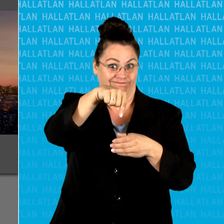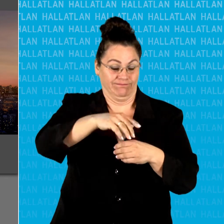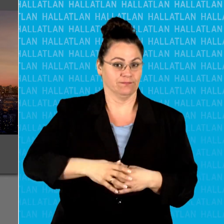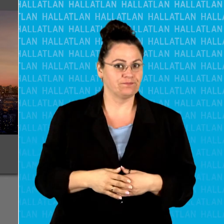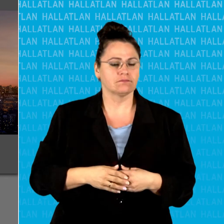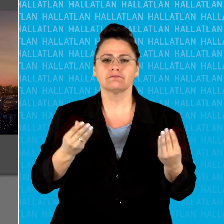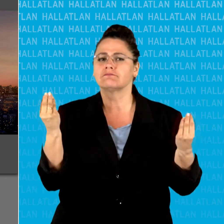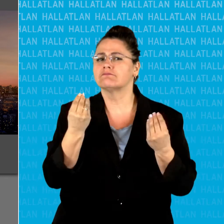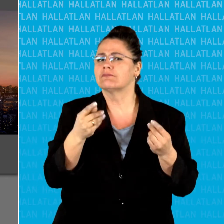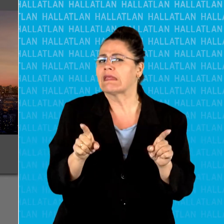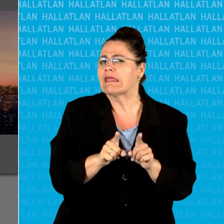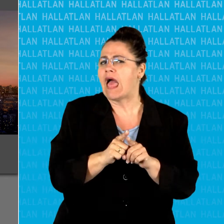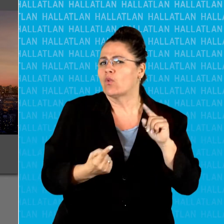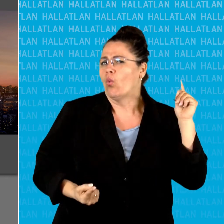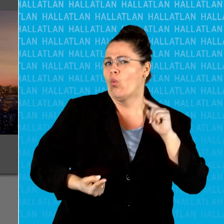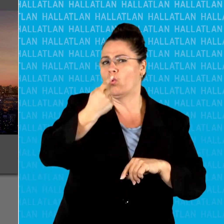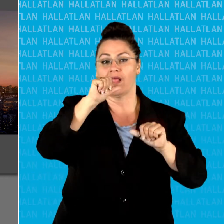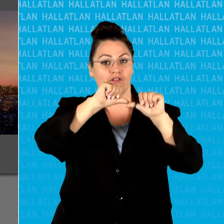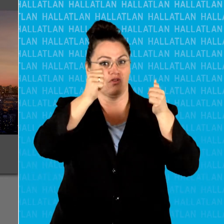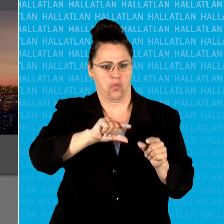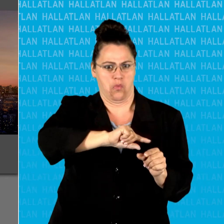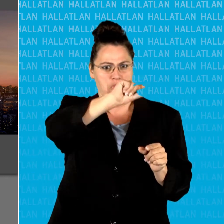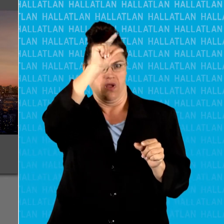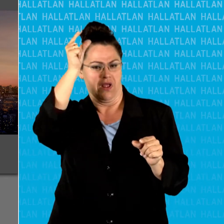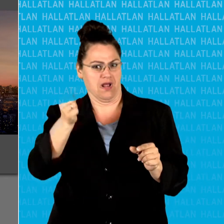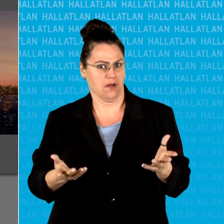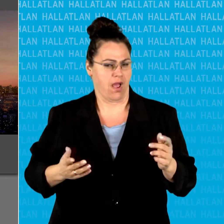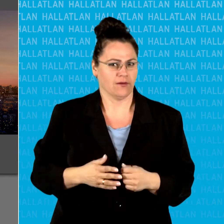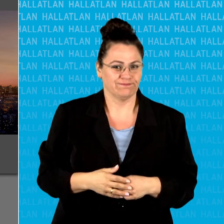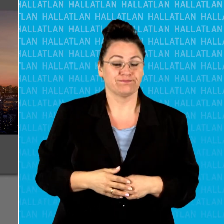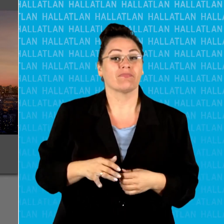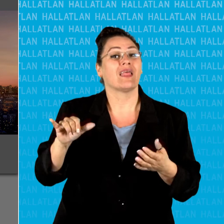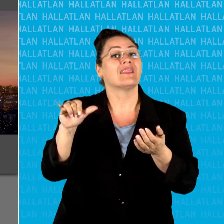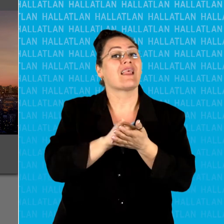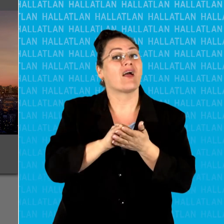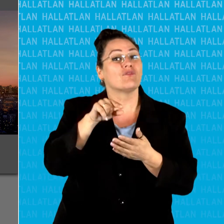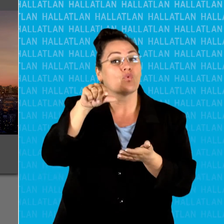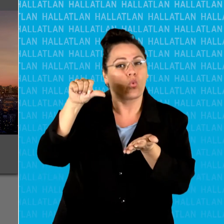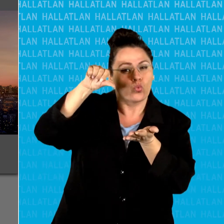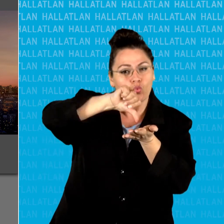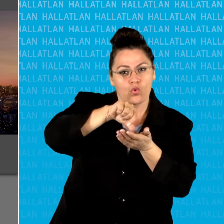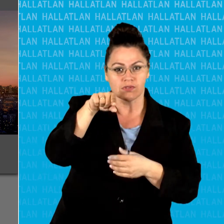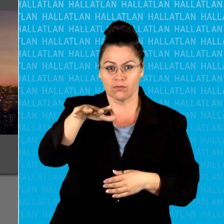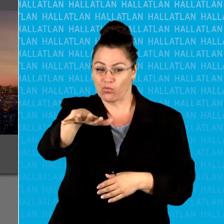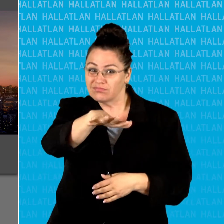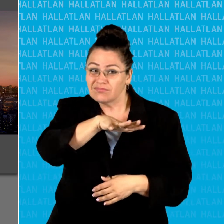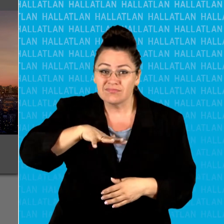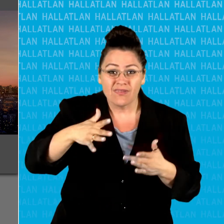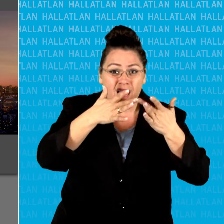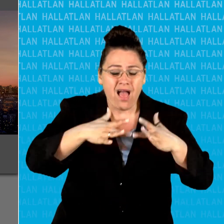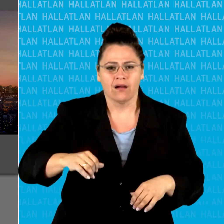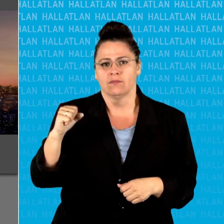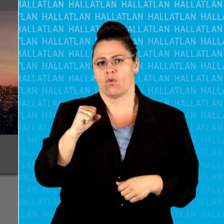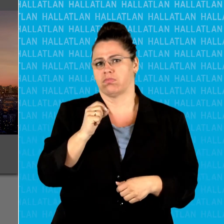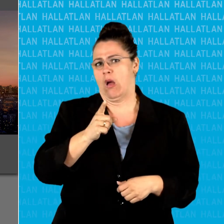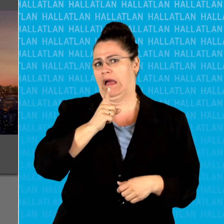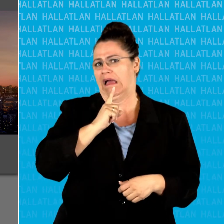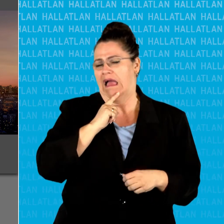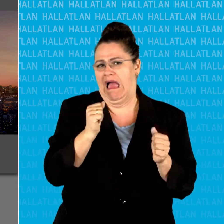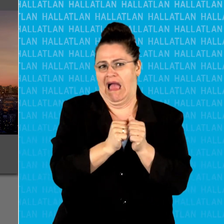aminek azért lehet realitása, mert New York központjában tényleg annyira kevés a hely,